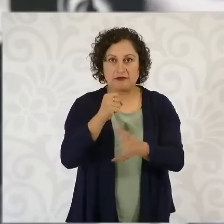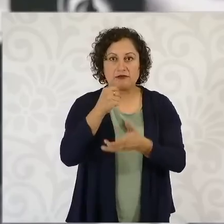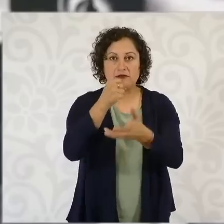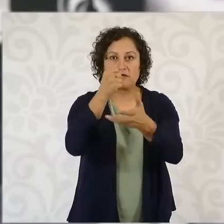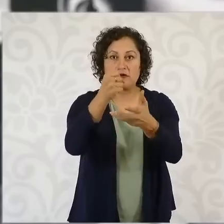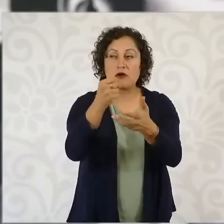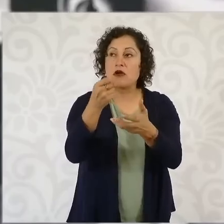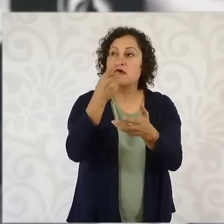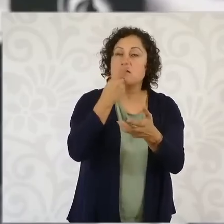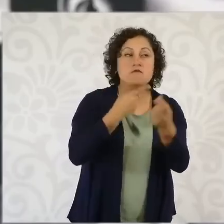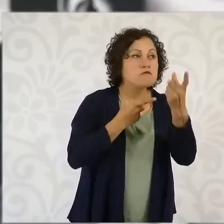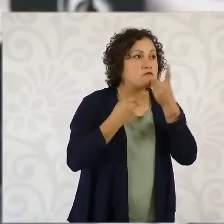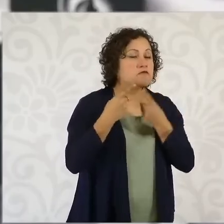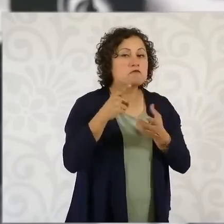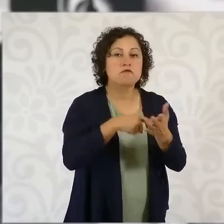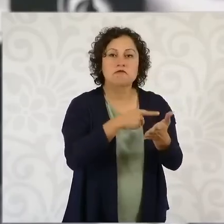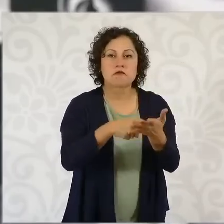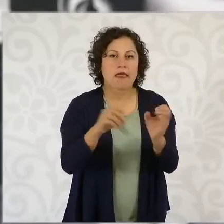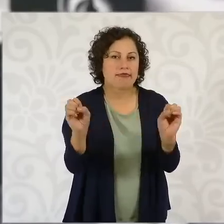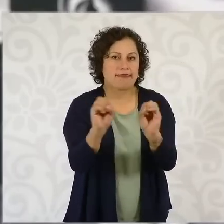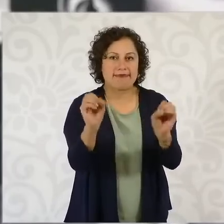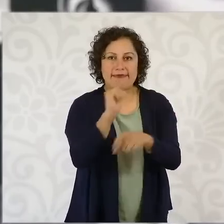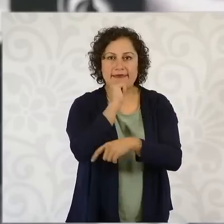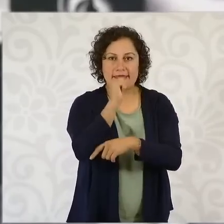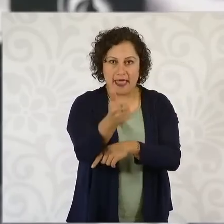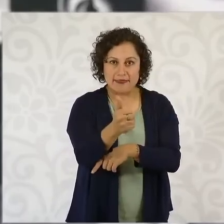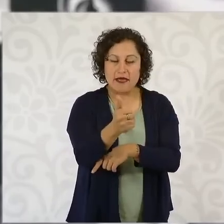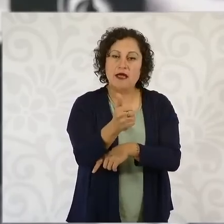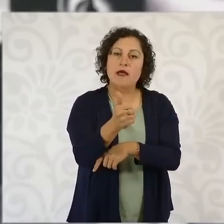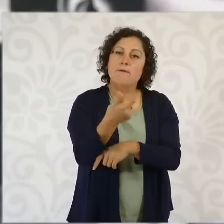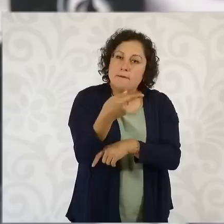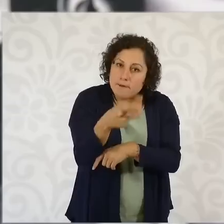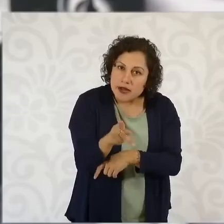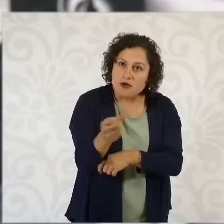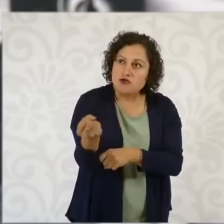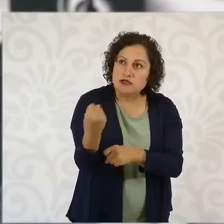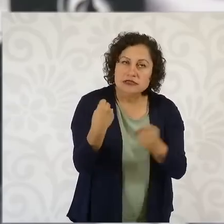Y tenemos nuevas inversiones que nos están informando aquí lo vamos a estar diciendo los